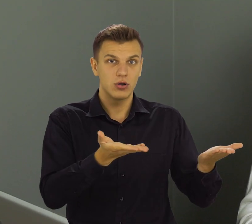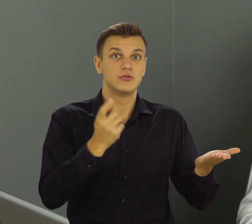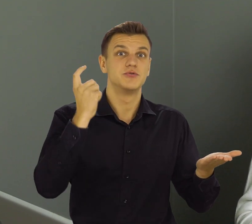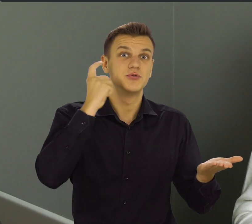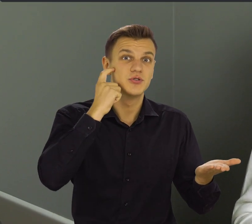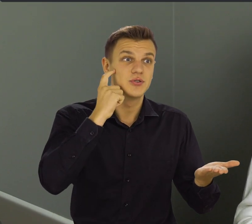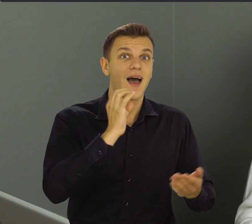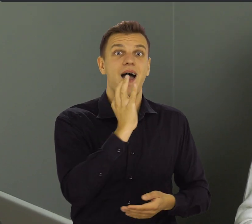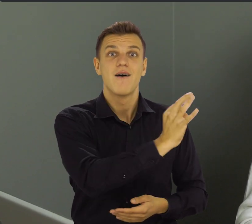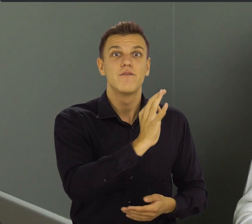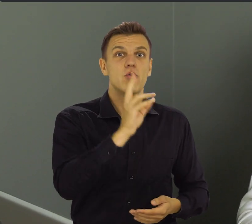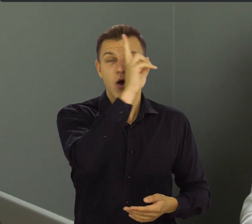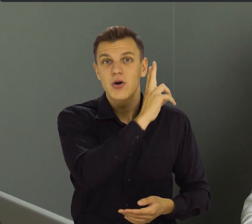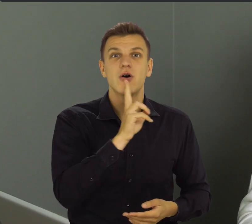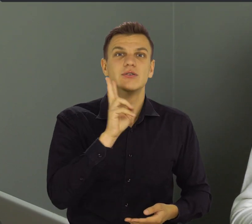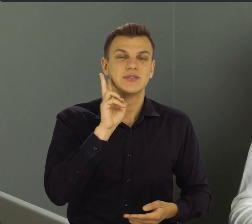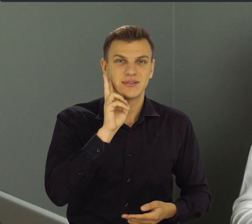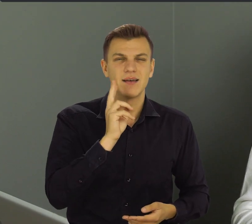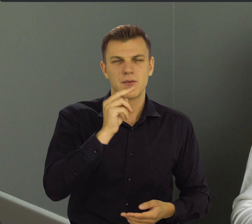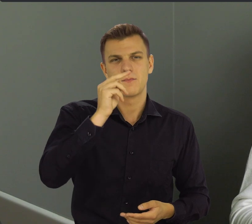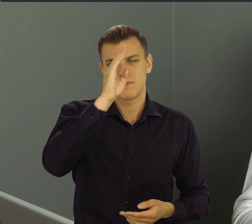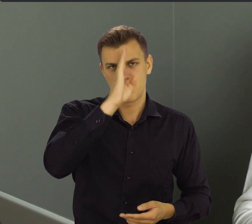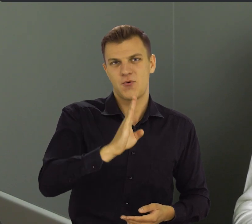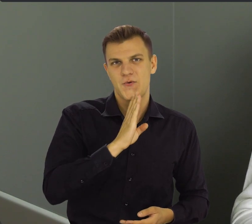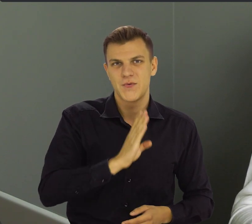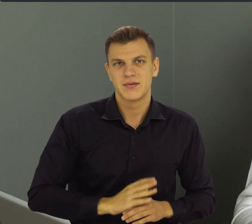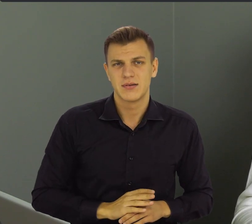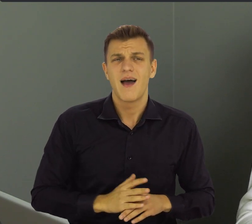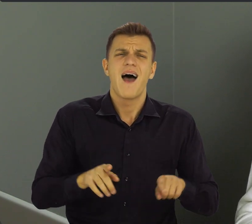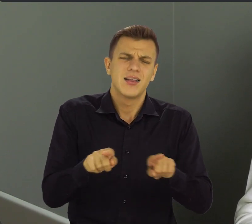COHHA – Children/Child of Hard-of-Hearing Adults –